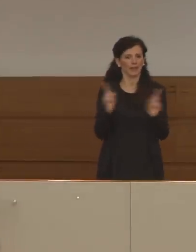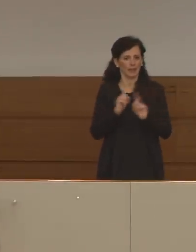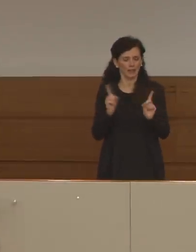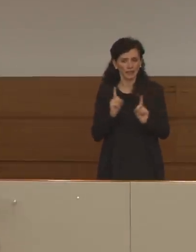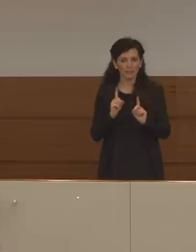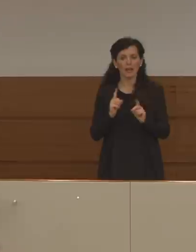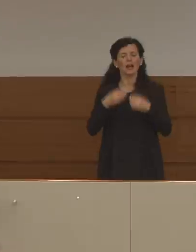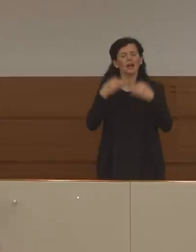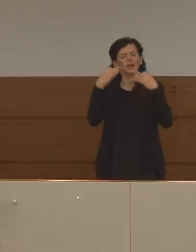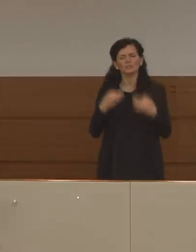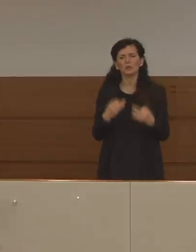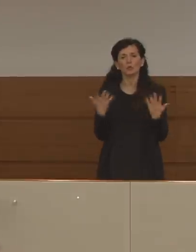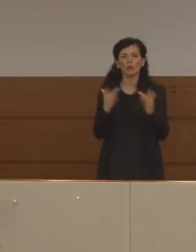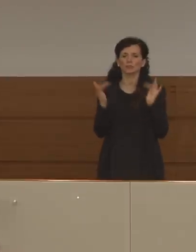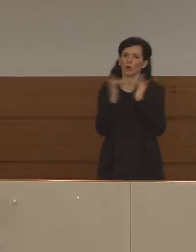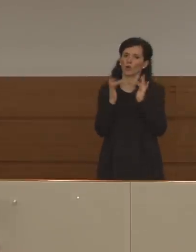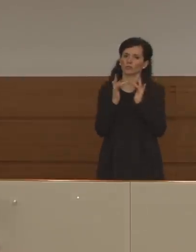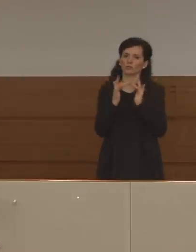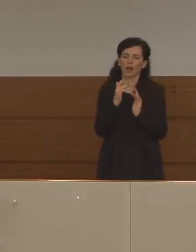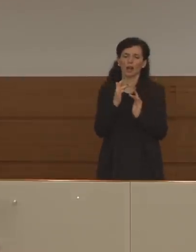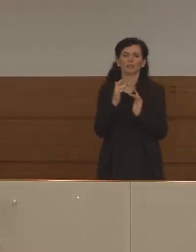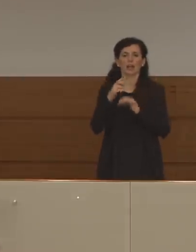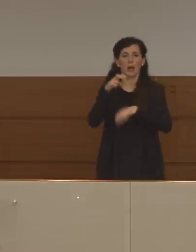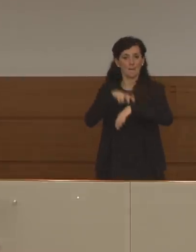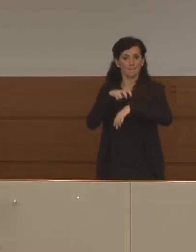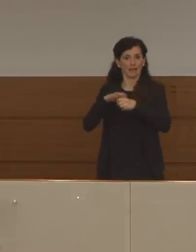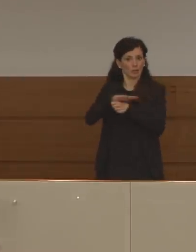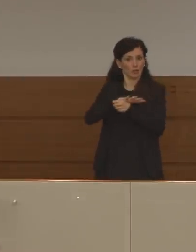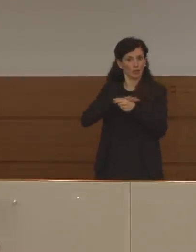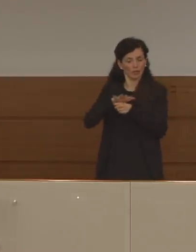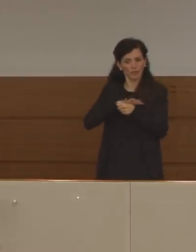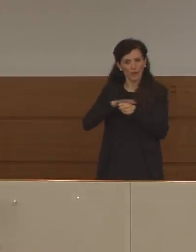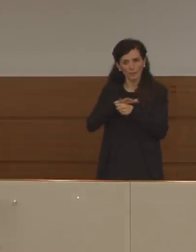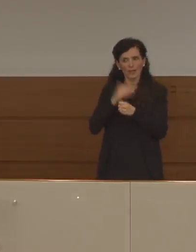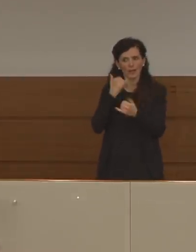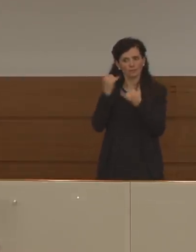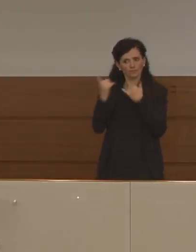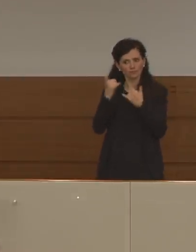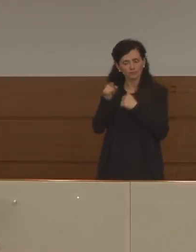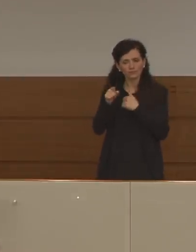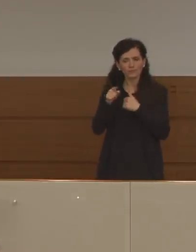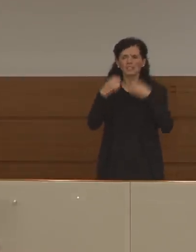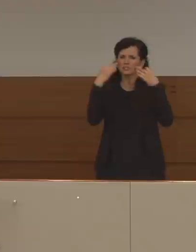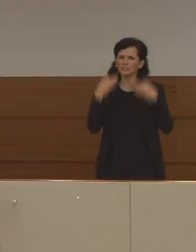consultare il proprio medico per essere sicuri che comunque si tratti di una